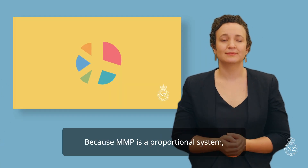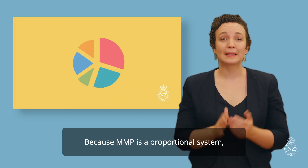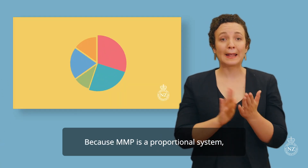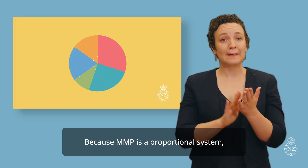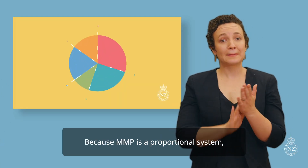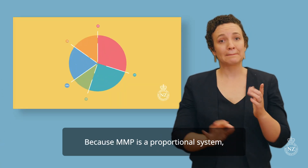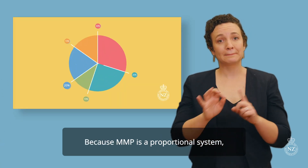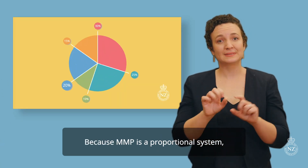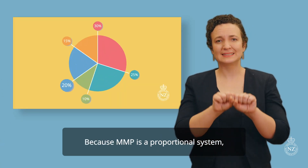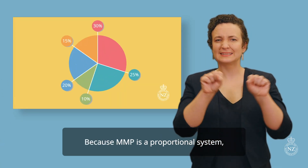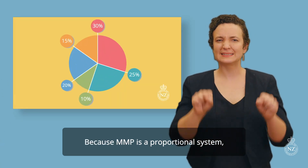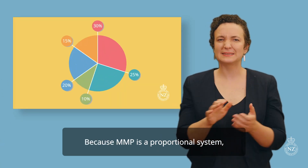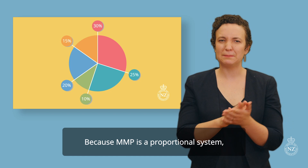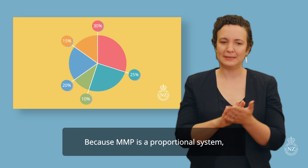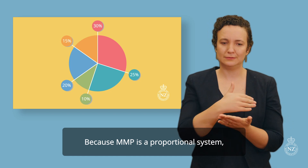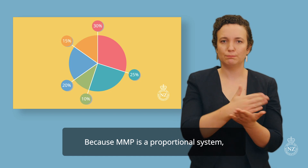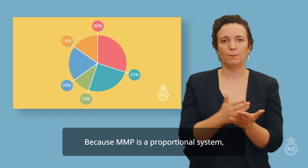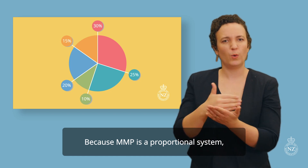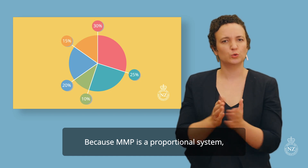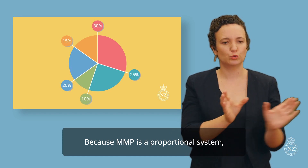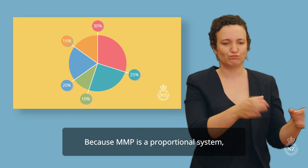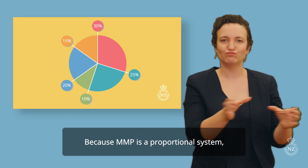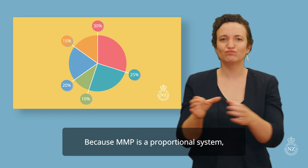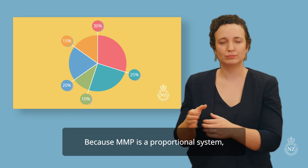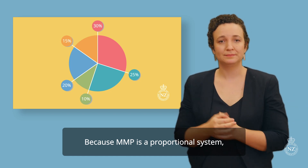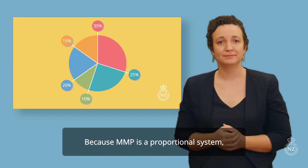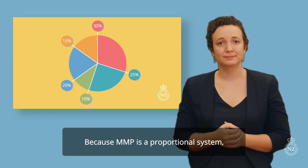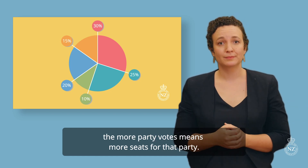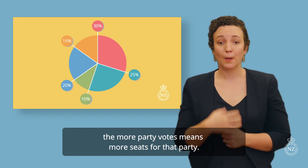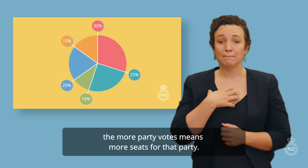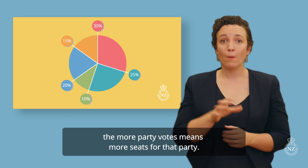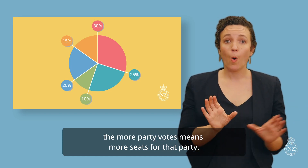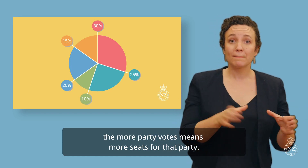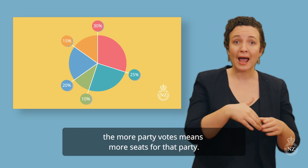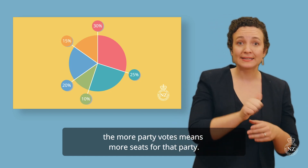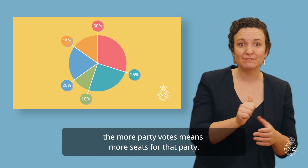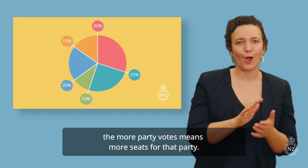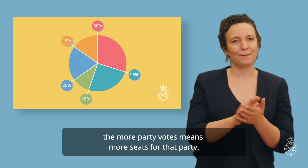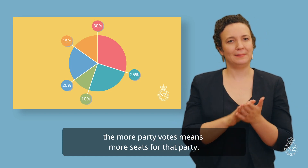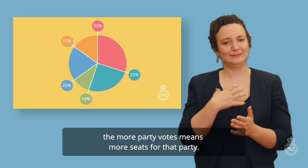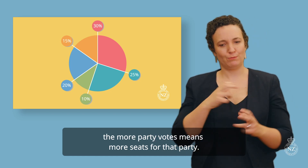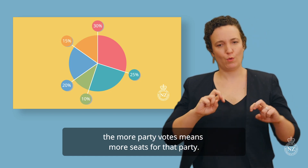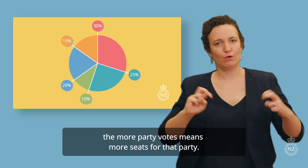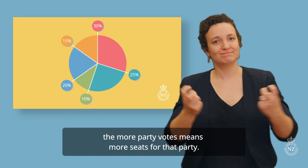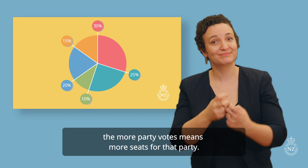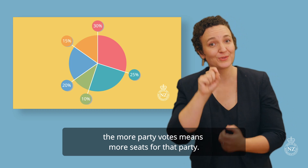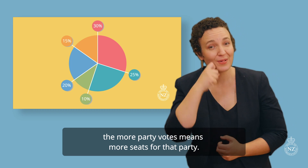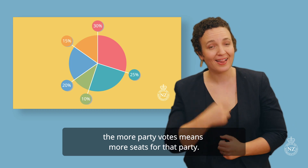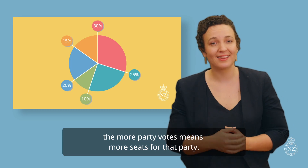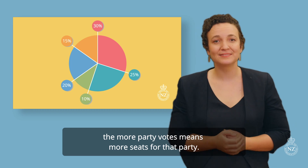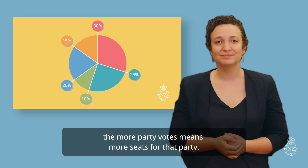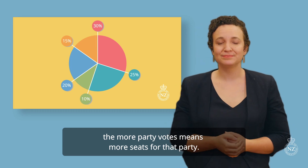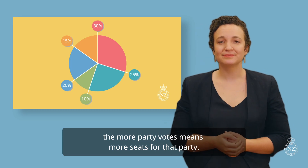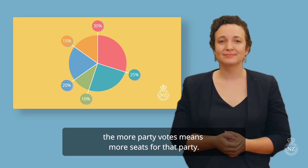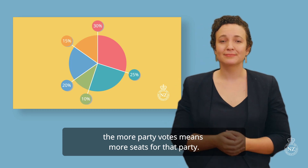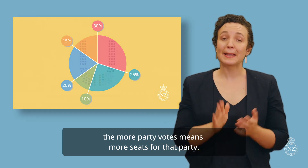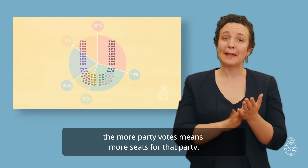Mā te rahi o ngā pōti ā-pāti e rahi ake ai ngā tūru ki taua pāti, he pūnaha whirirua nō te MMP.